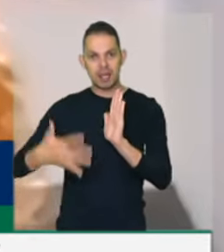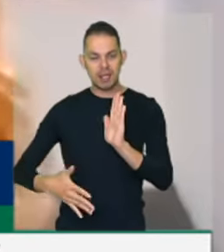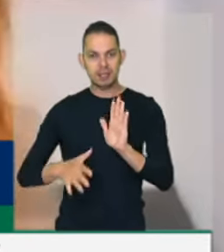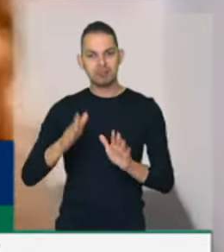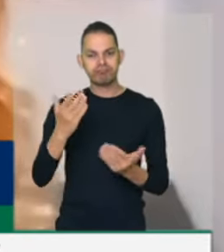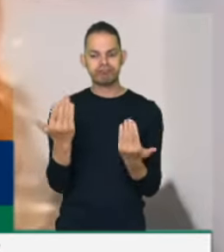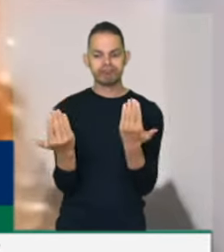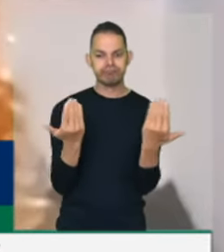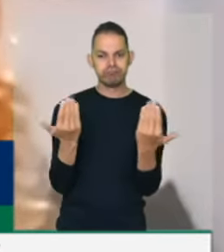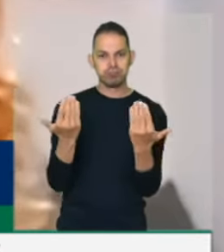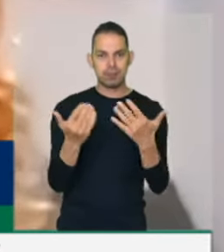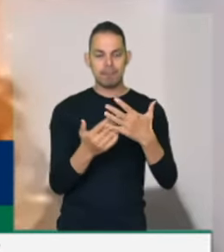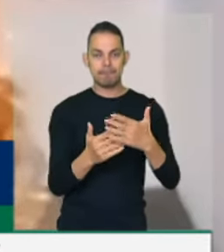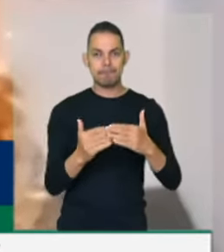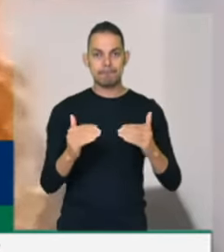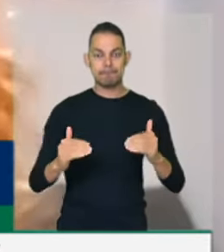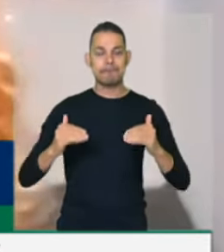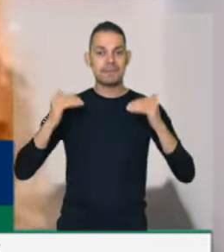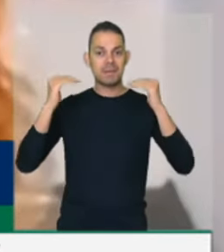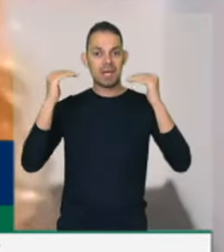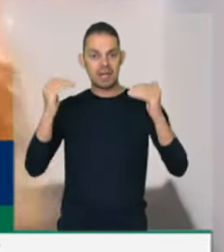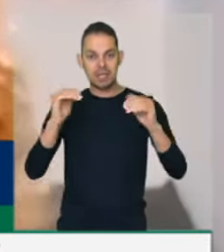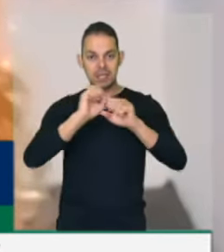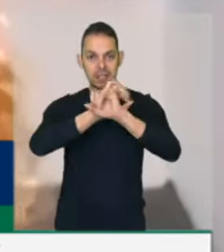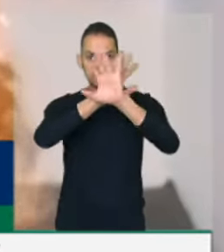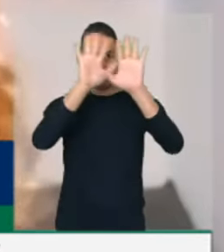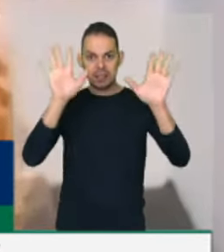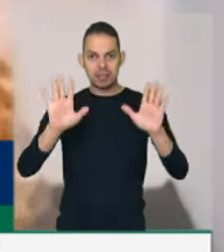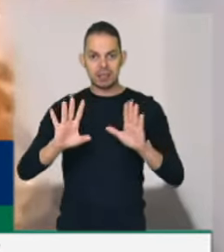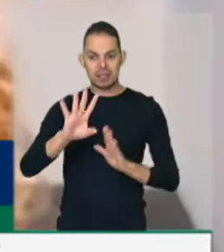DO SUS, NÃO ESTAMOS NA TABELA DO SUS NESSA EMENDA, PRECISO QUE NÓS PRECISAMOS TER TRANSPARÊNCIA, EVITAR